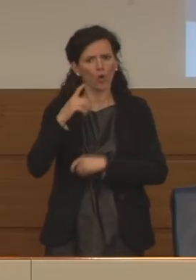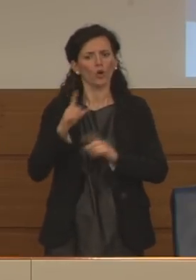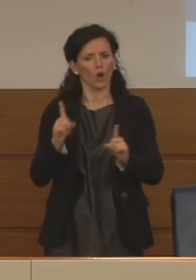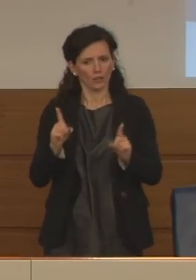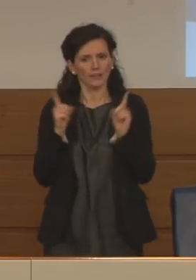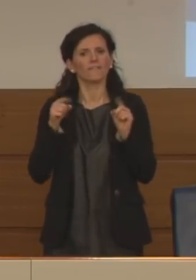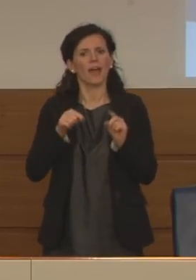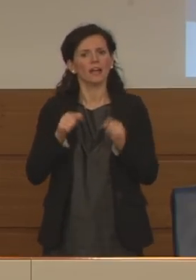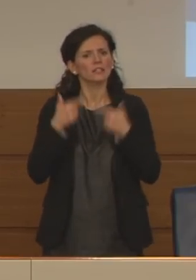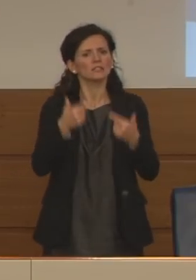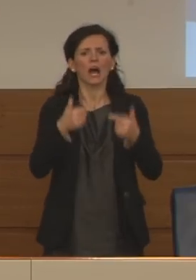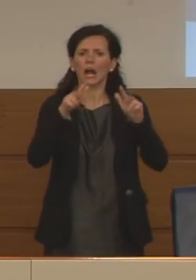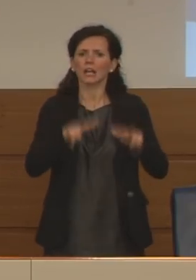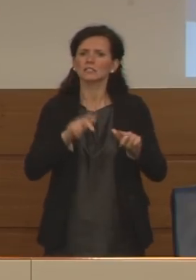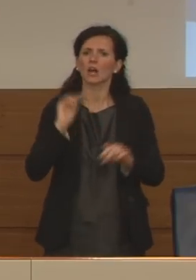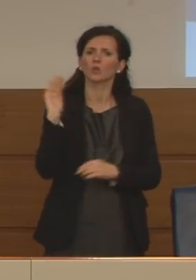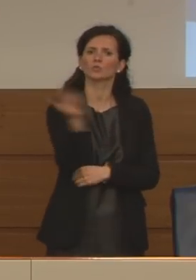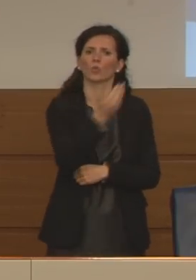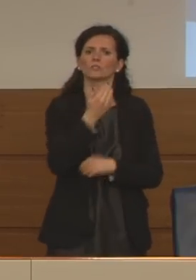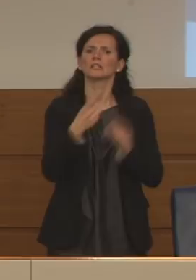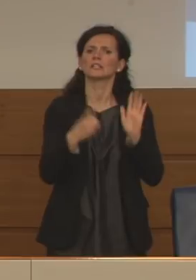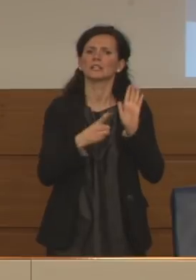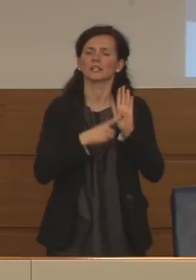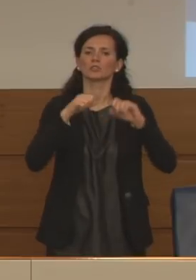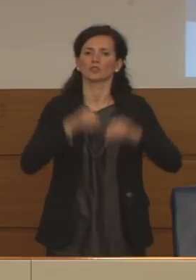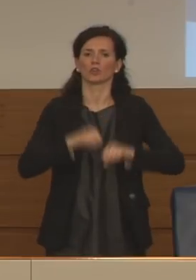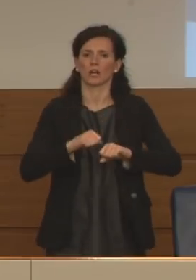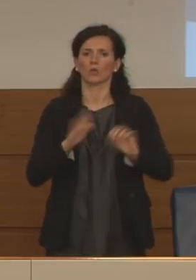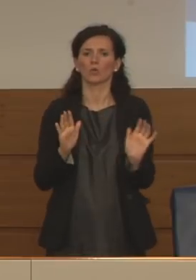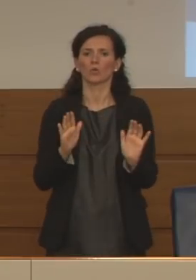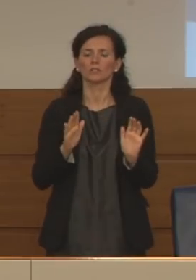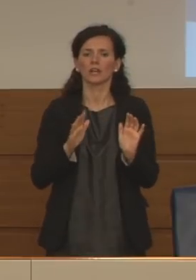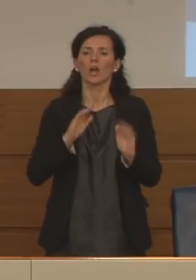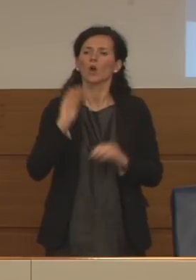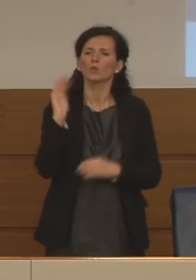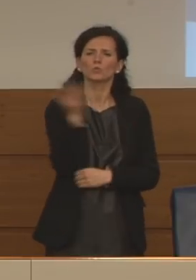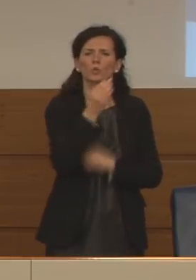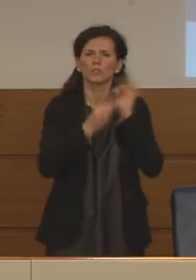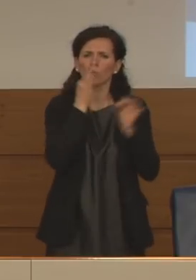tutti e garantire tutti significa che è garantito senza costi per nessuno